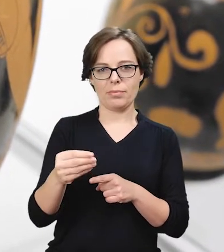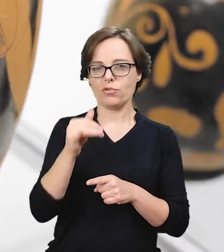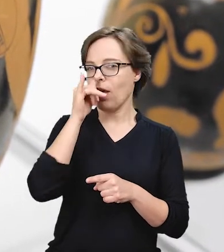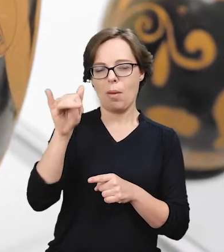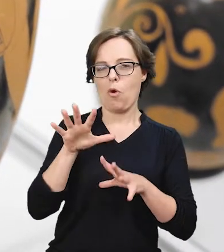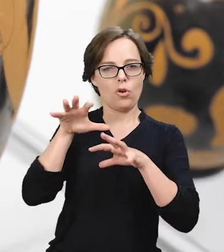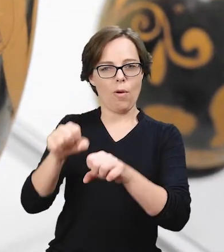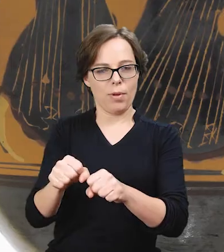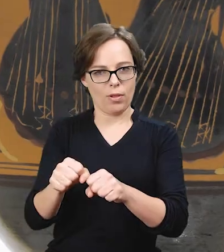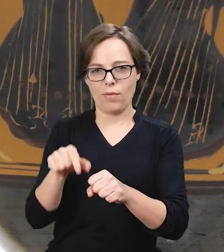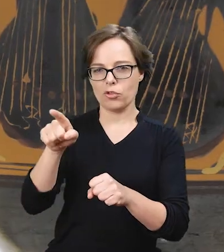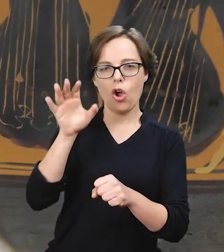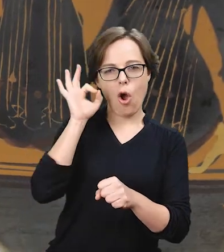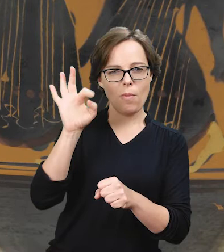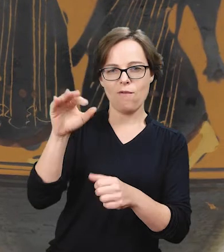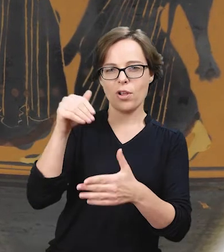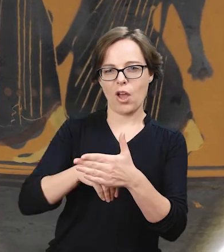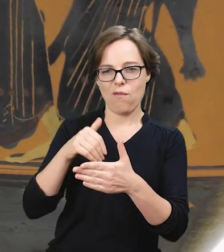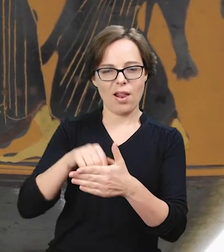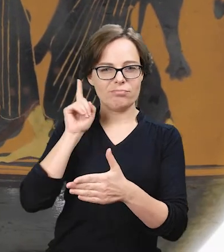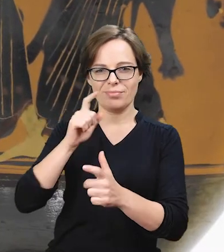które swoim zachowaniem stanowią zagrożenie